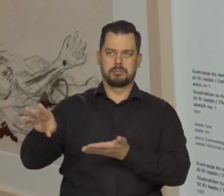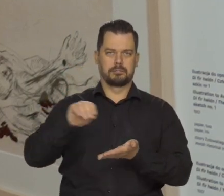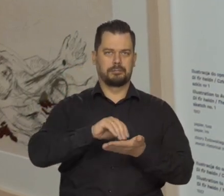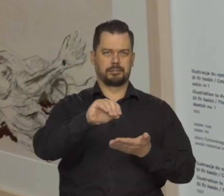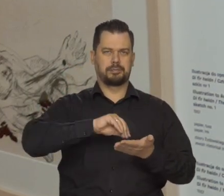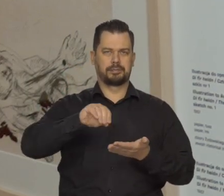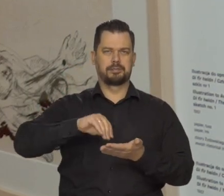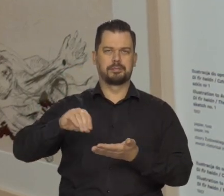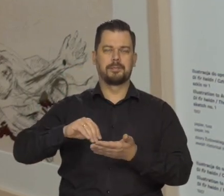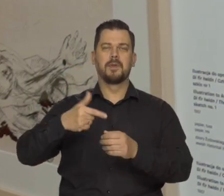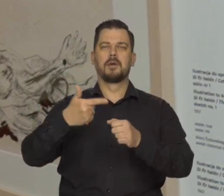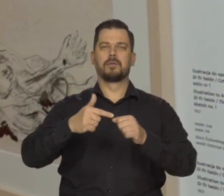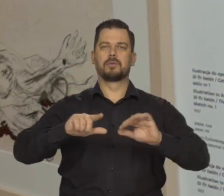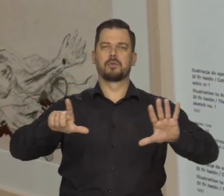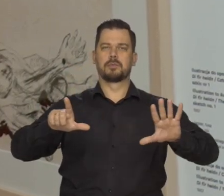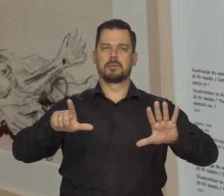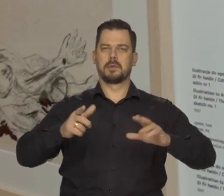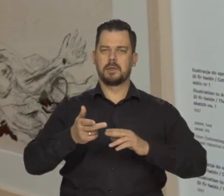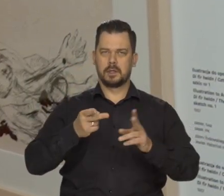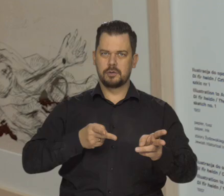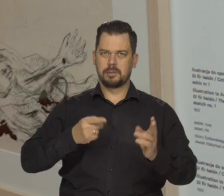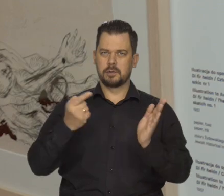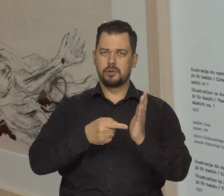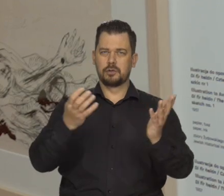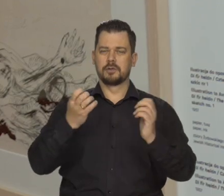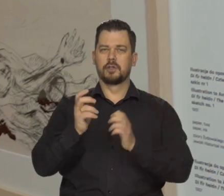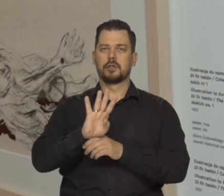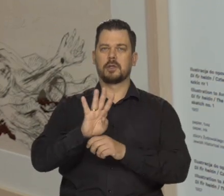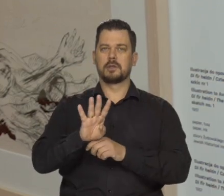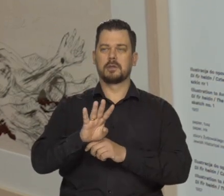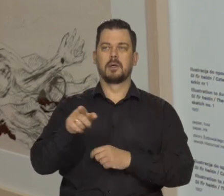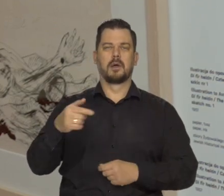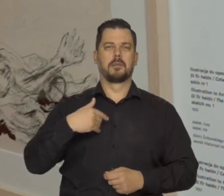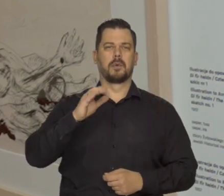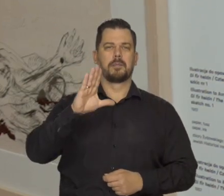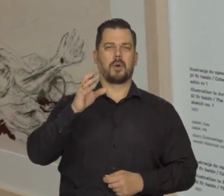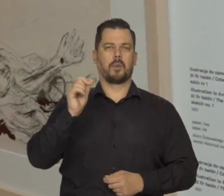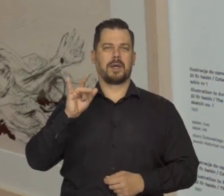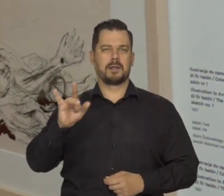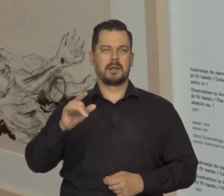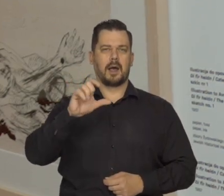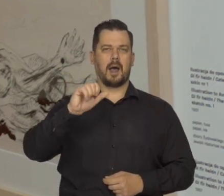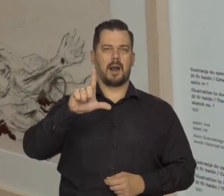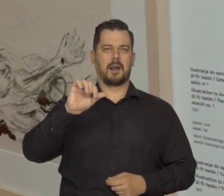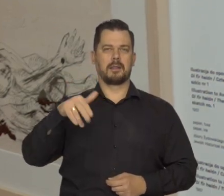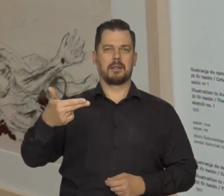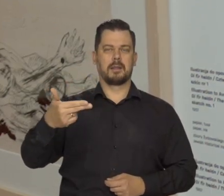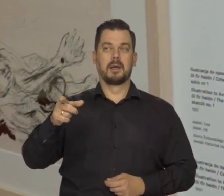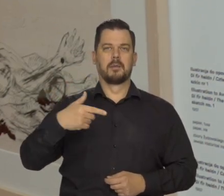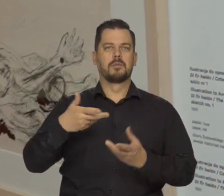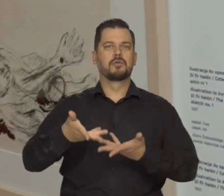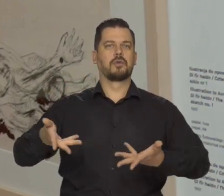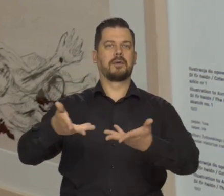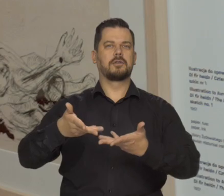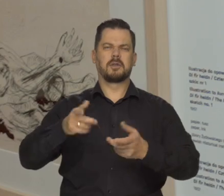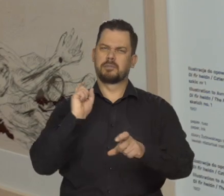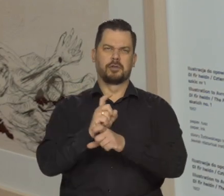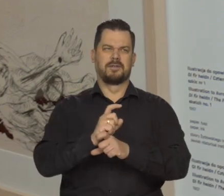27 listopada 1914 roku w Londynie Feiner Brockway i Clifford Allen założyli Stowarzyszenie Przeciwników Poboru.